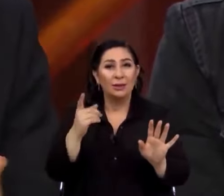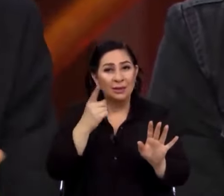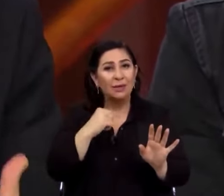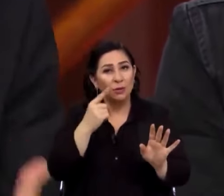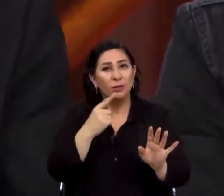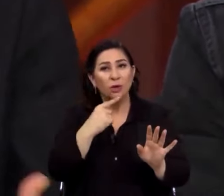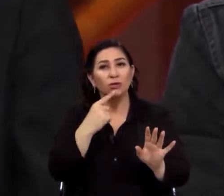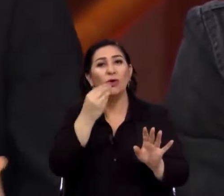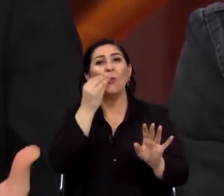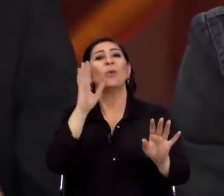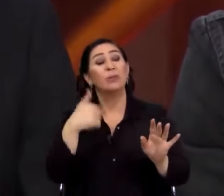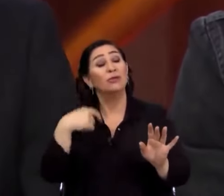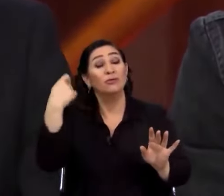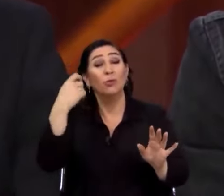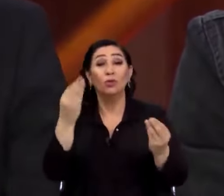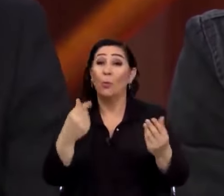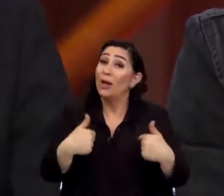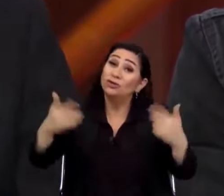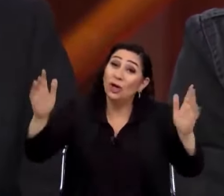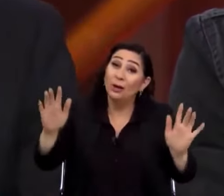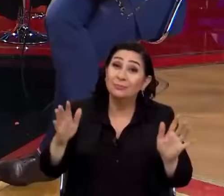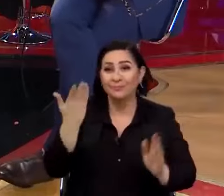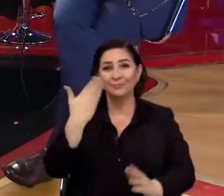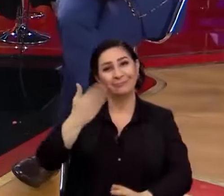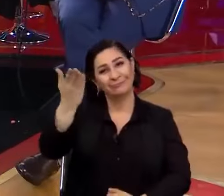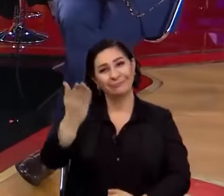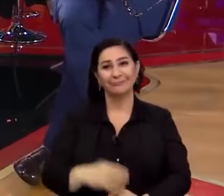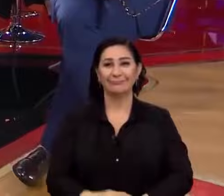yenmez bir film oldu bence tabii ne güzel Peki izliyoruz